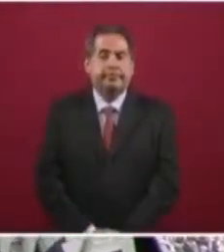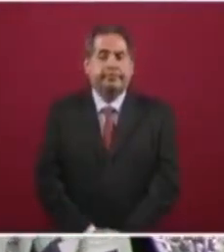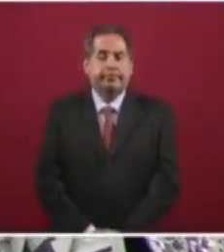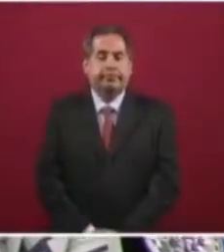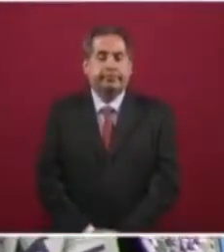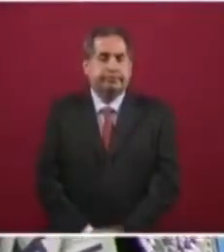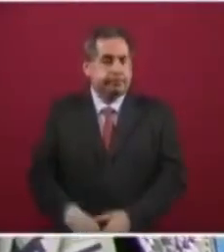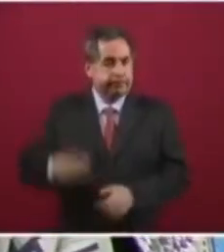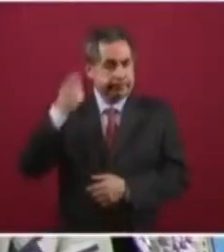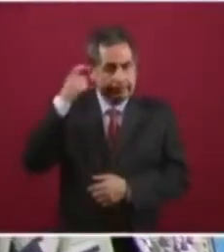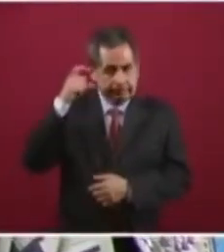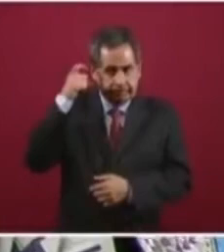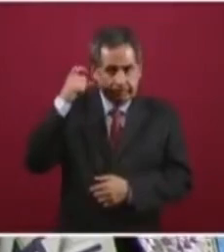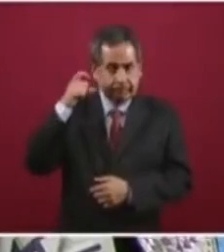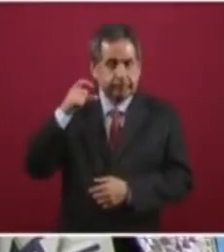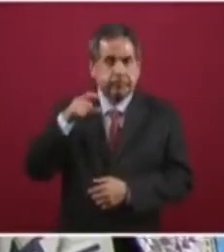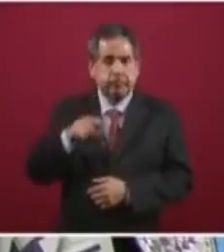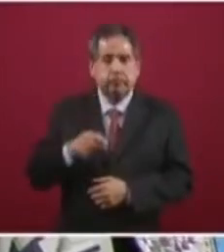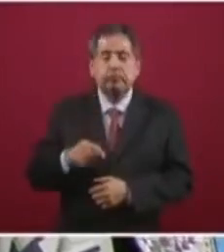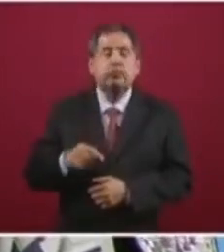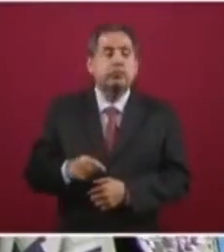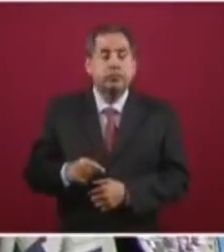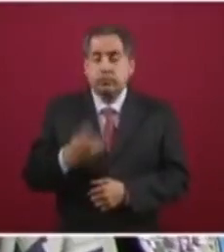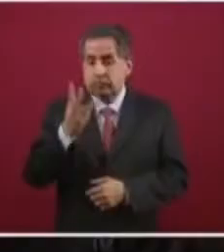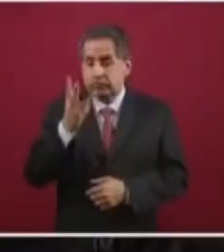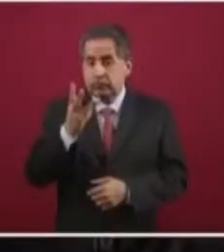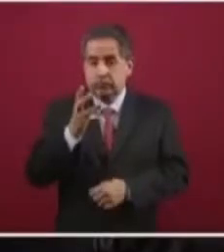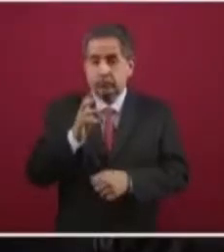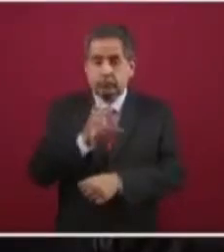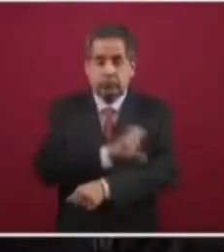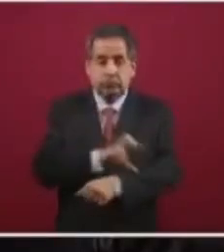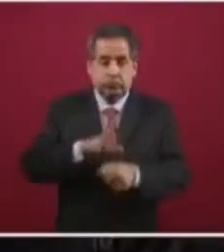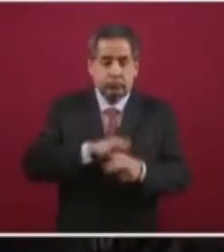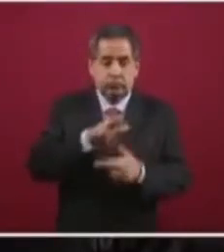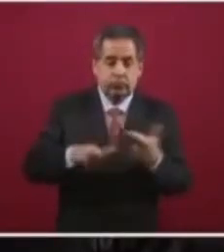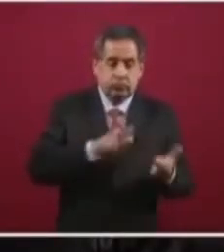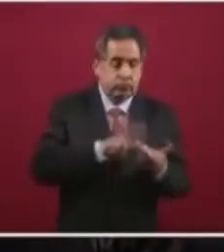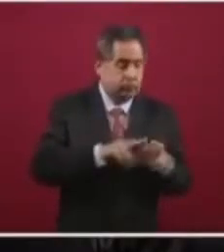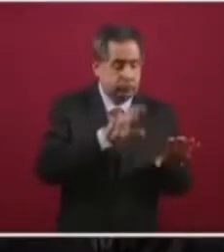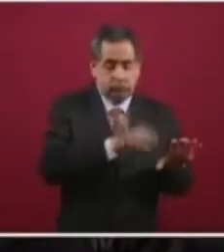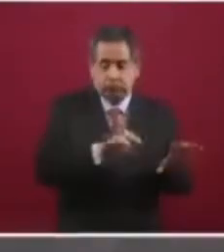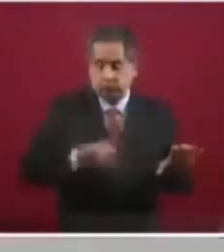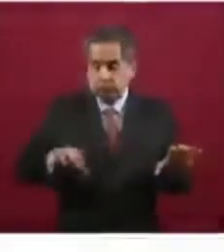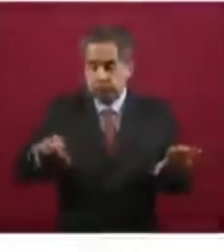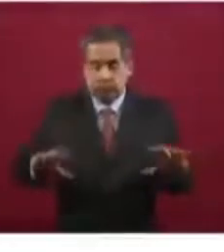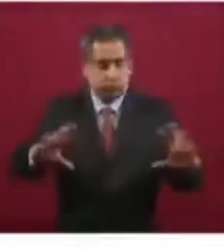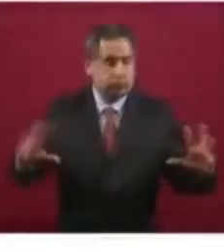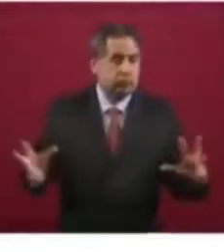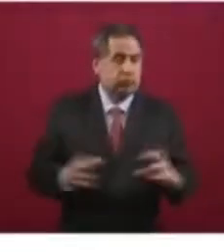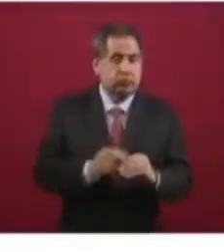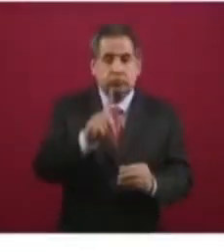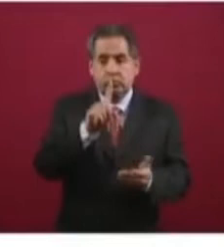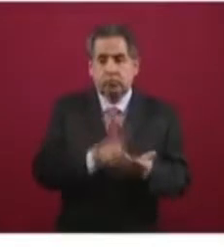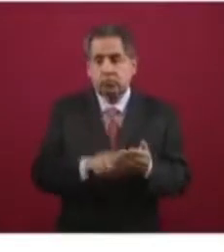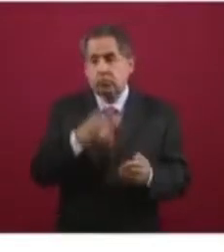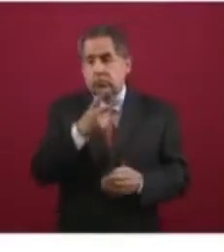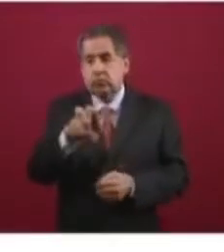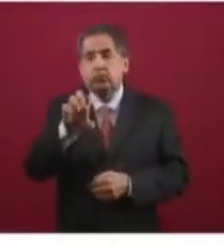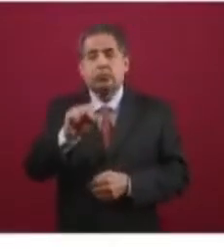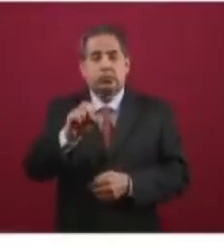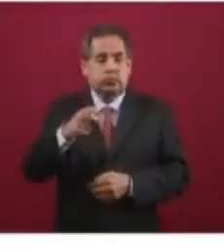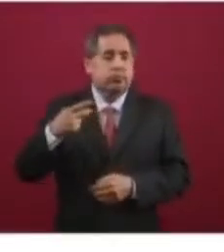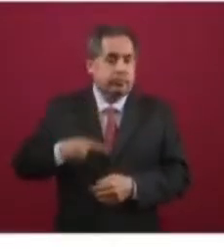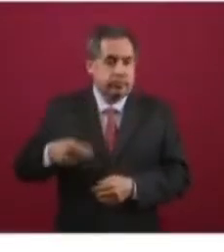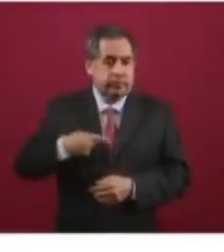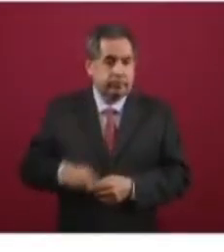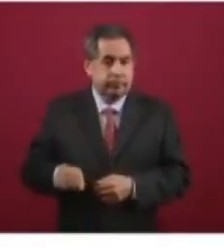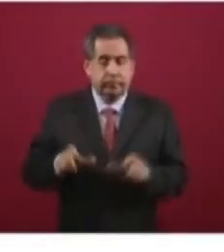Querétaro tiene tres coordinaciones regionales con mil 260 integrantes de la Guardia Nacional;